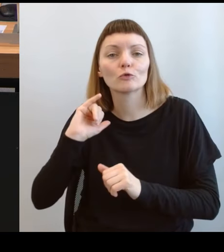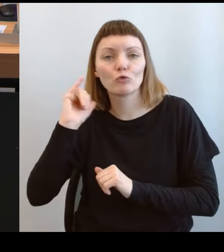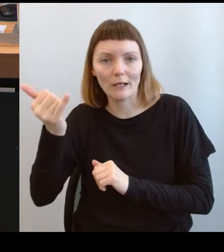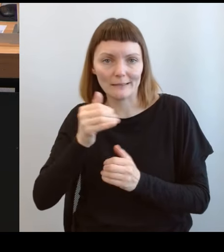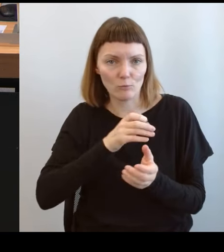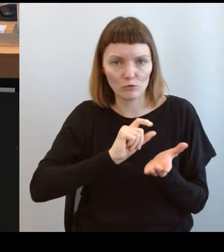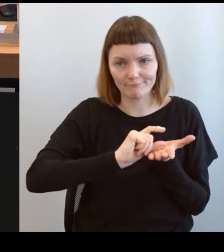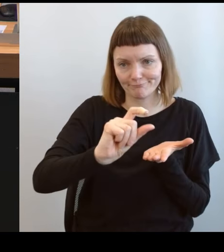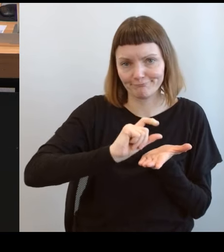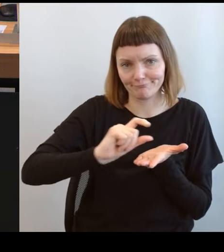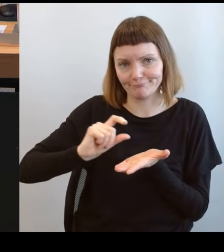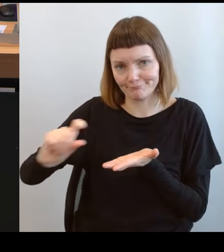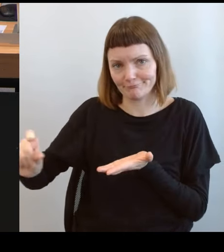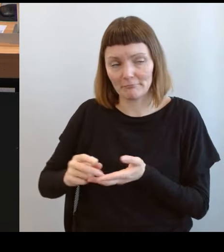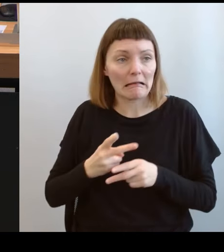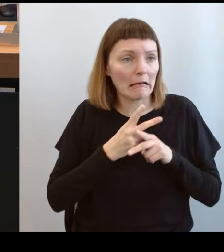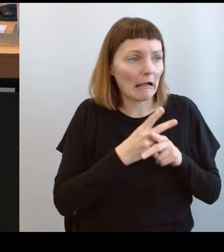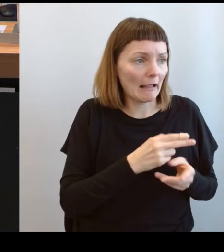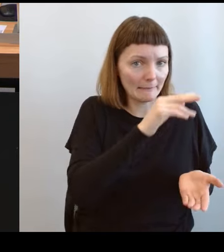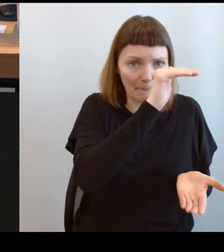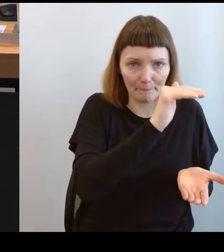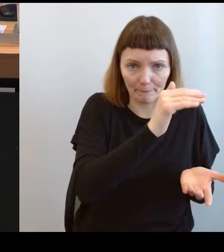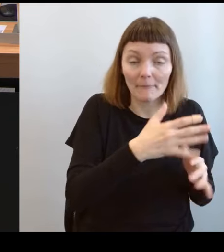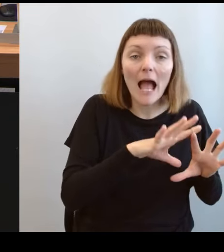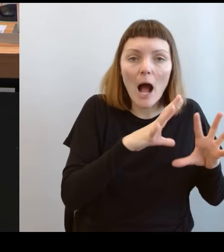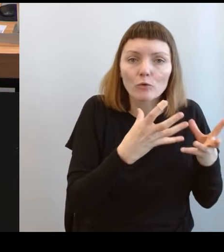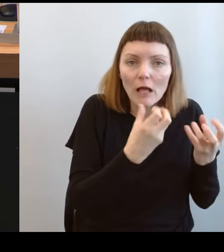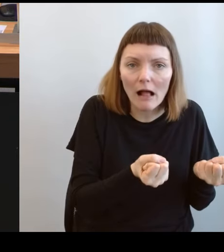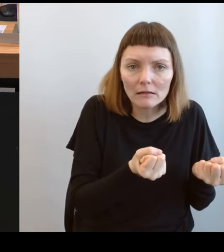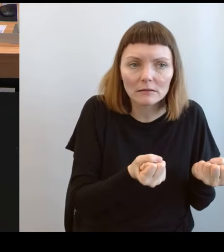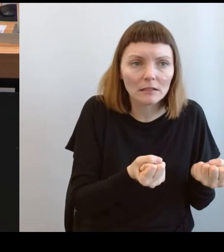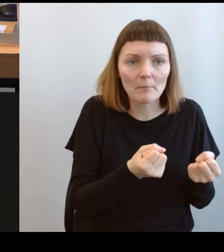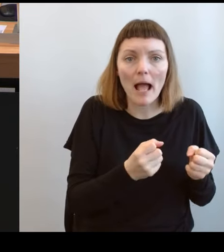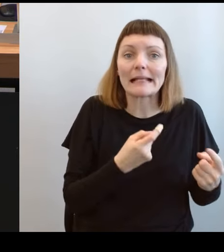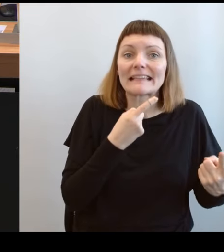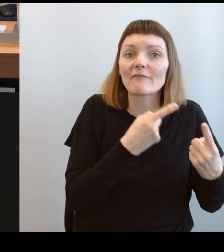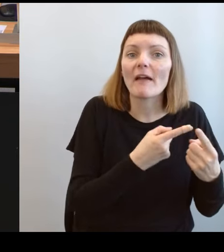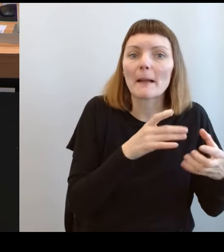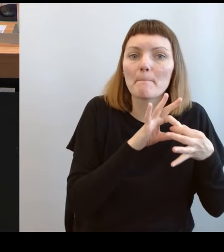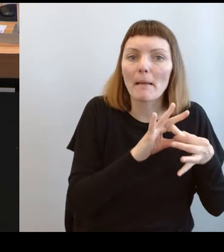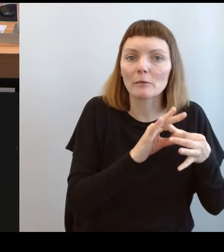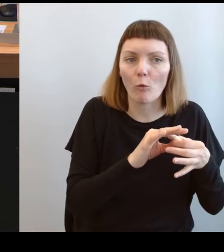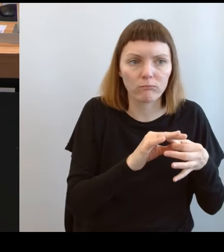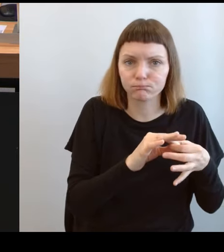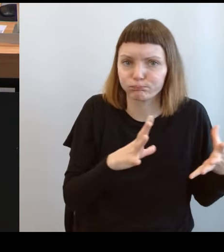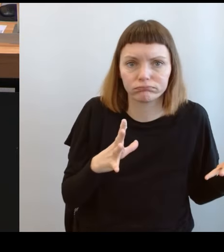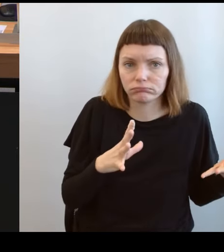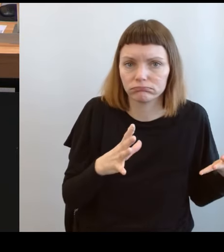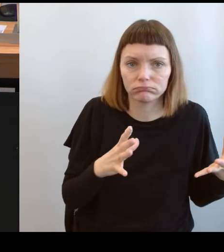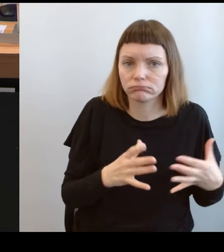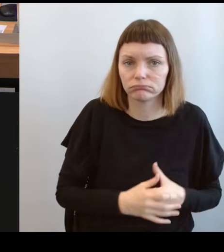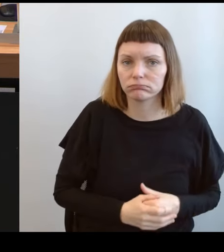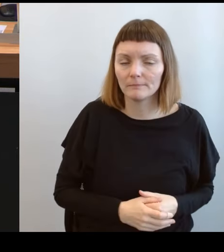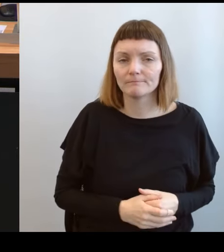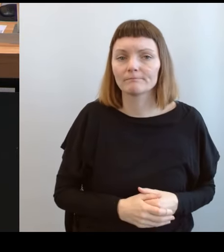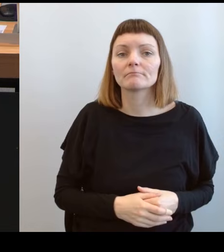Haushalt ohne Zweckbindung. Wir finden, dass mit den zusätzlichen Einnahmen diese drei Bereiche weiter gestärkt werden müssen.